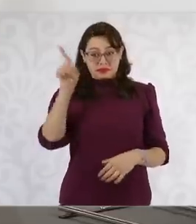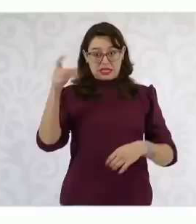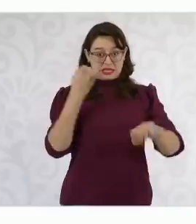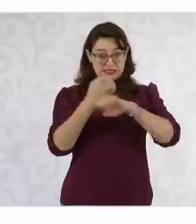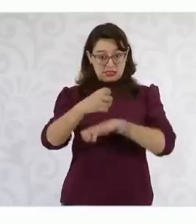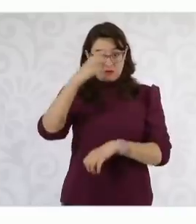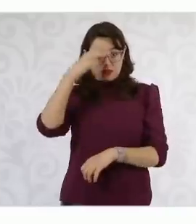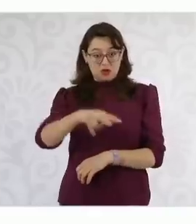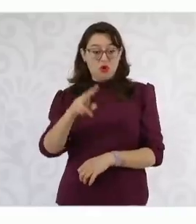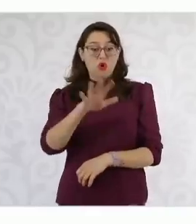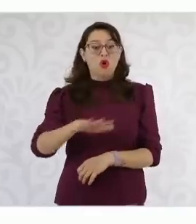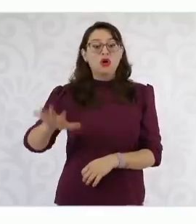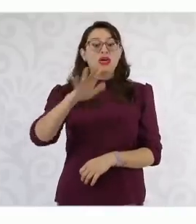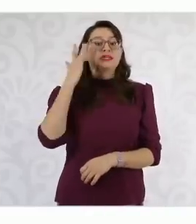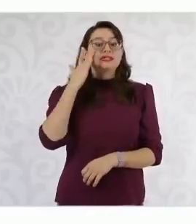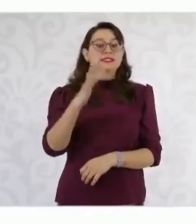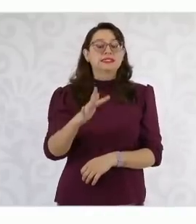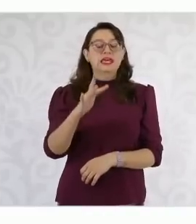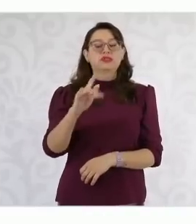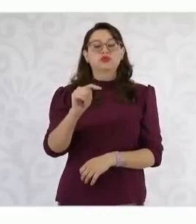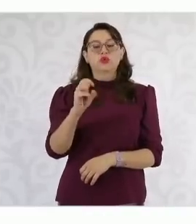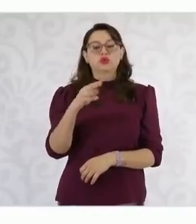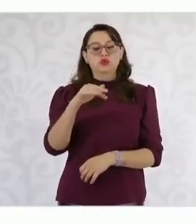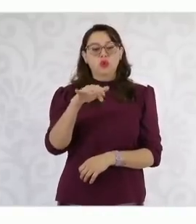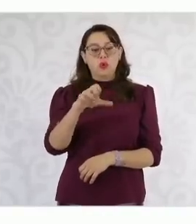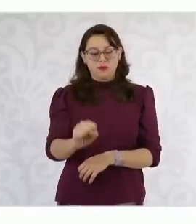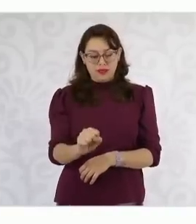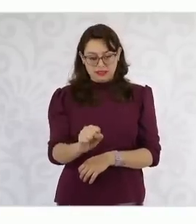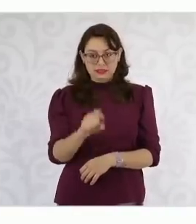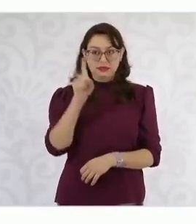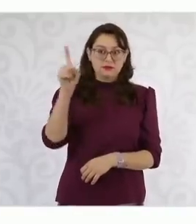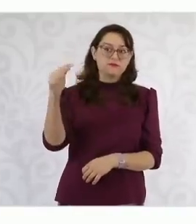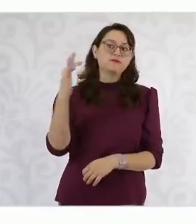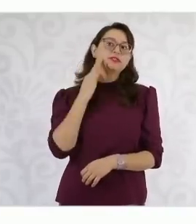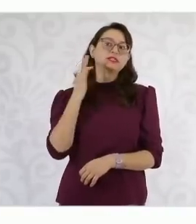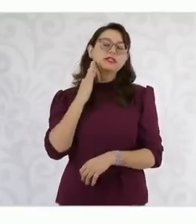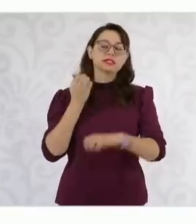personal de la secretaría de la defensa y de la fiscalía Estatal y la policía estatal detuvieron